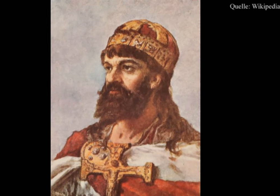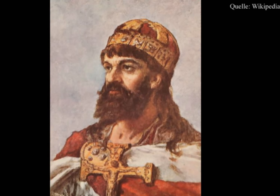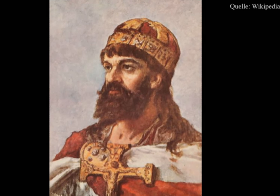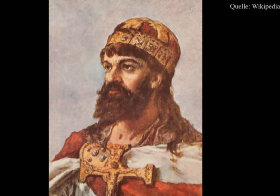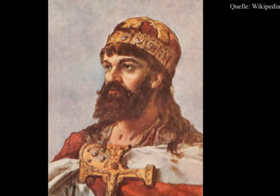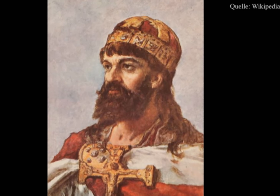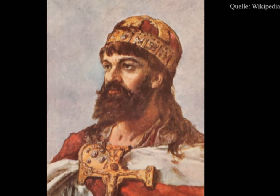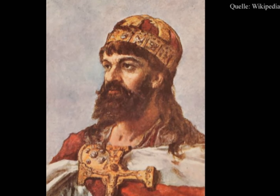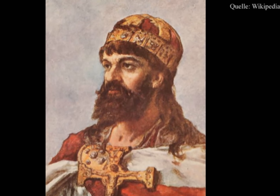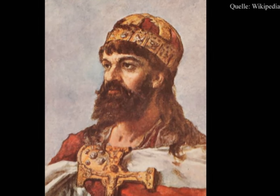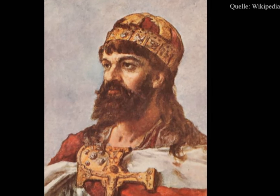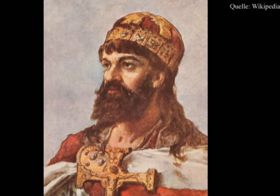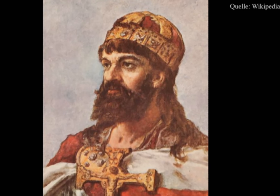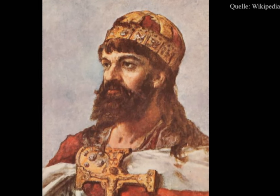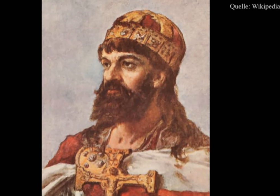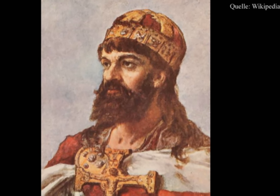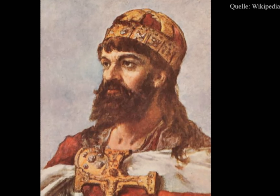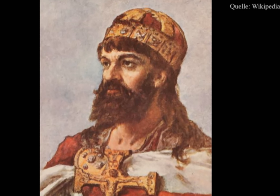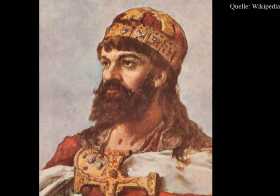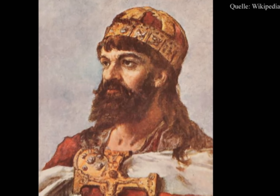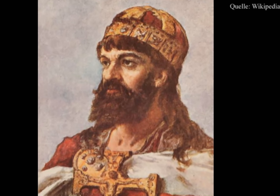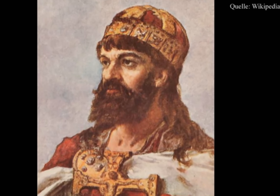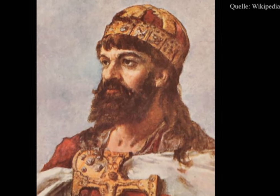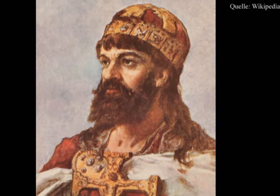Mieszko I. (regierte 960 - 992)